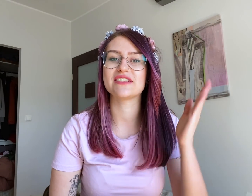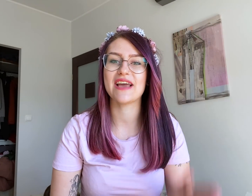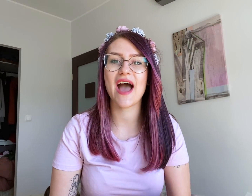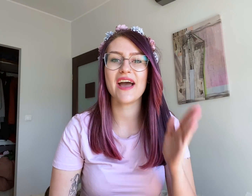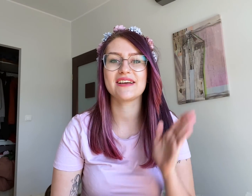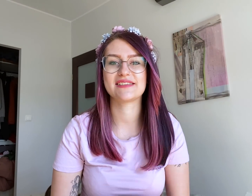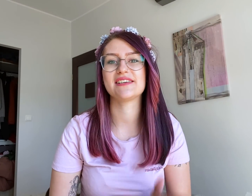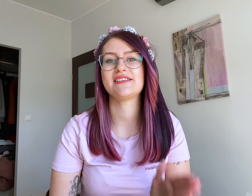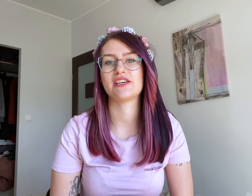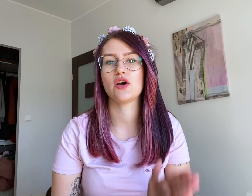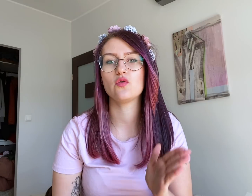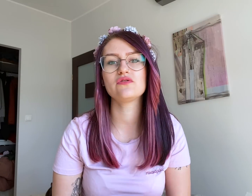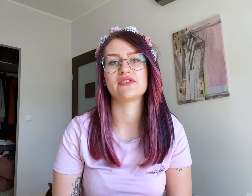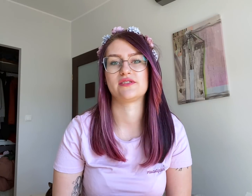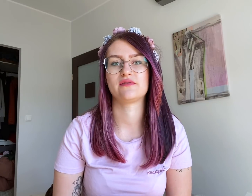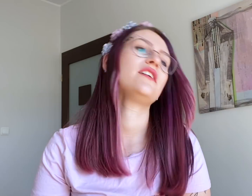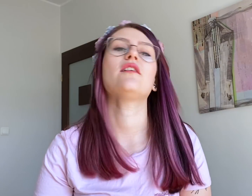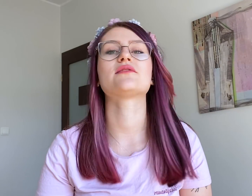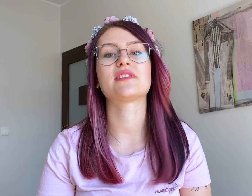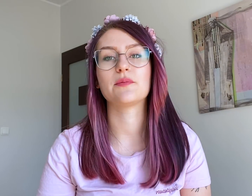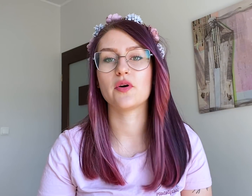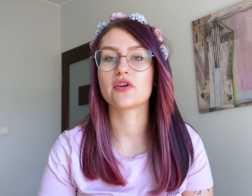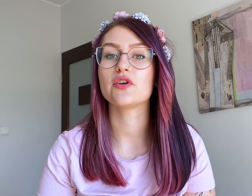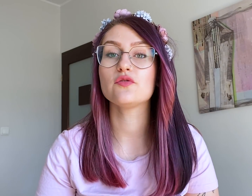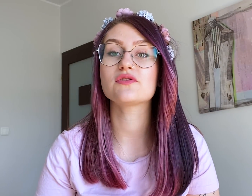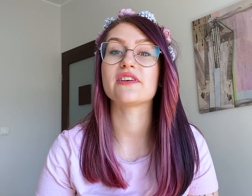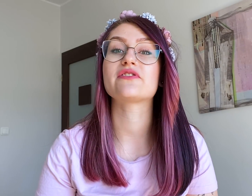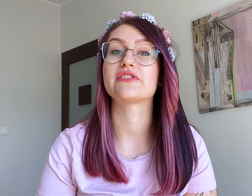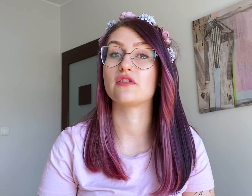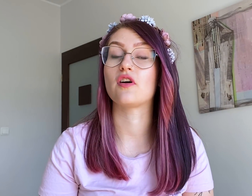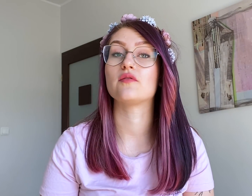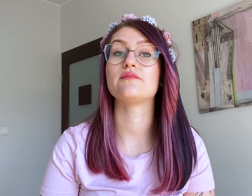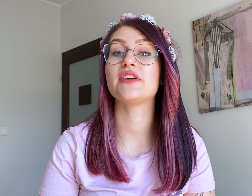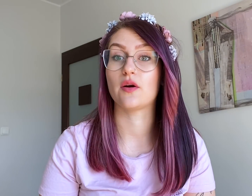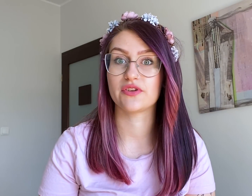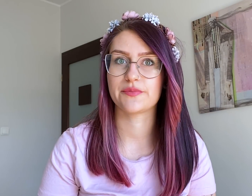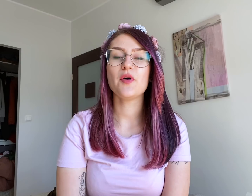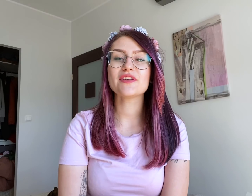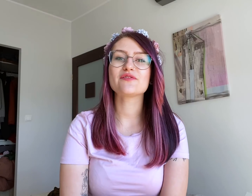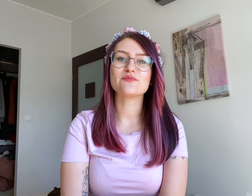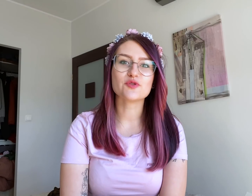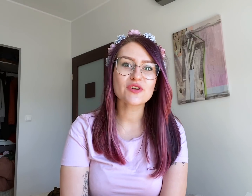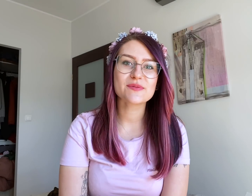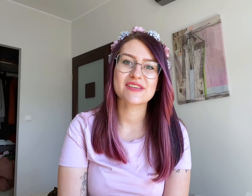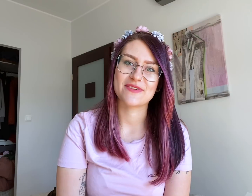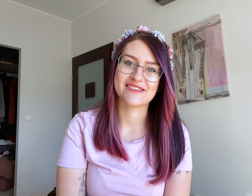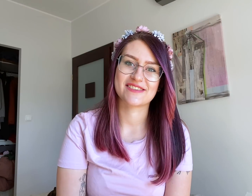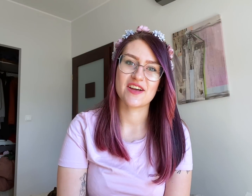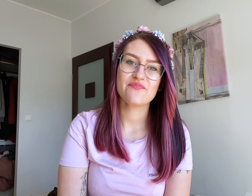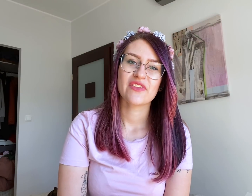że ja chcę się uczyć. I od tej pory już zawsze tylko migałyśmy. Potem w tym drugim semestrze